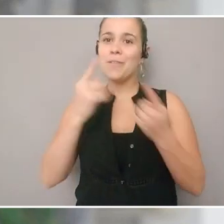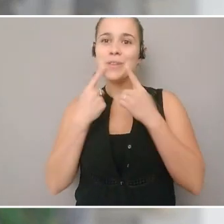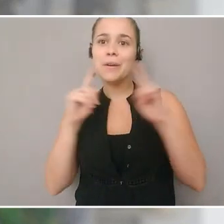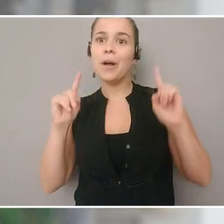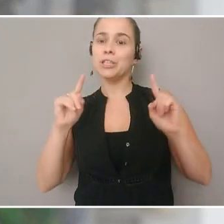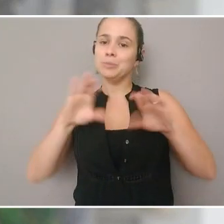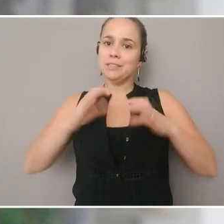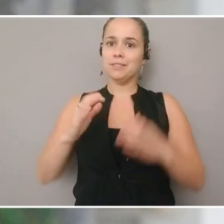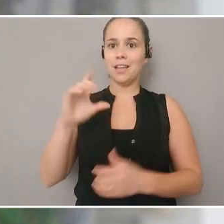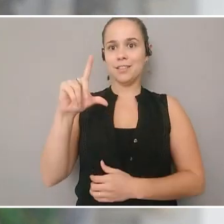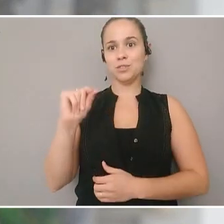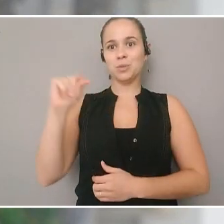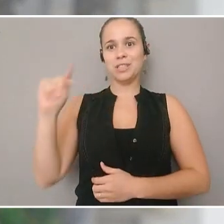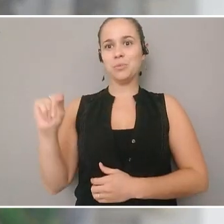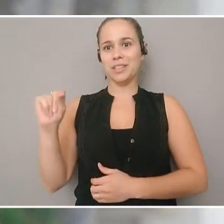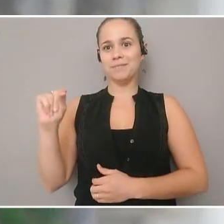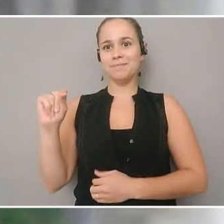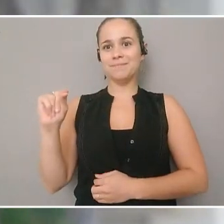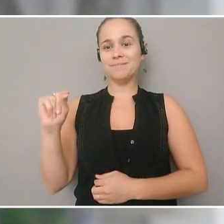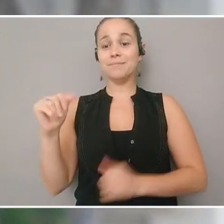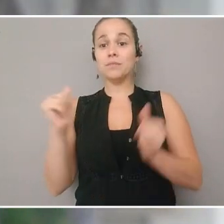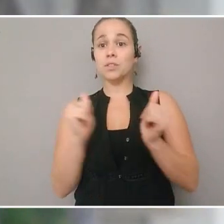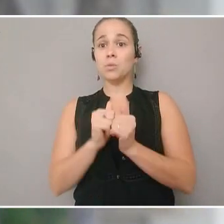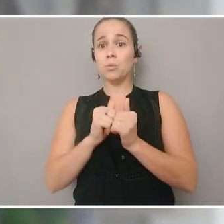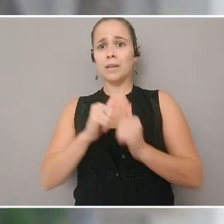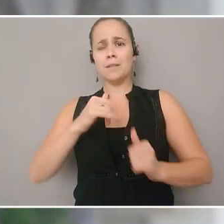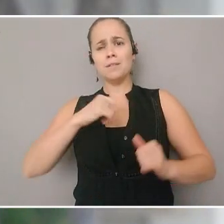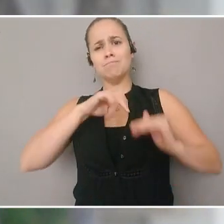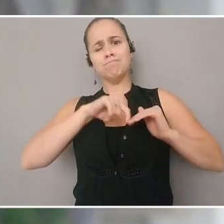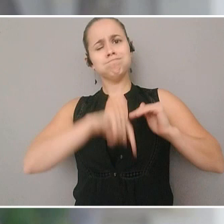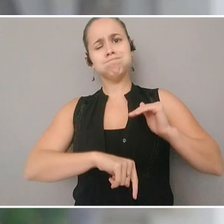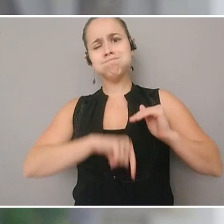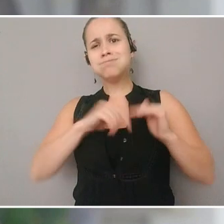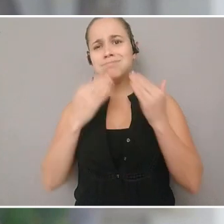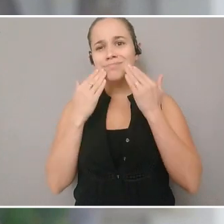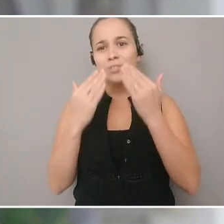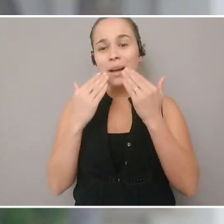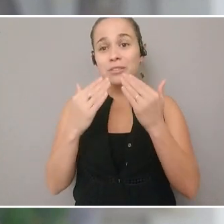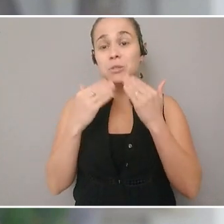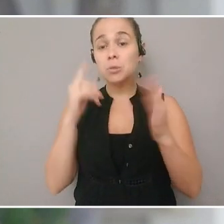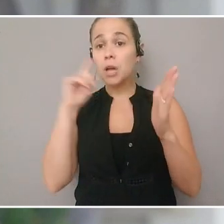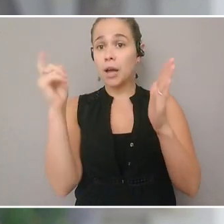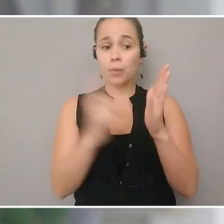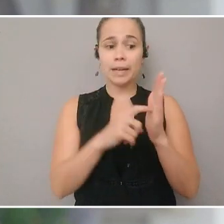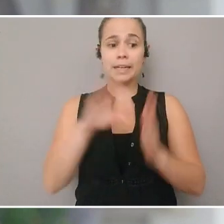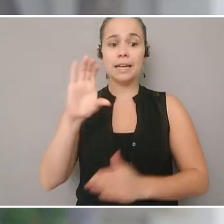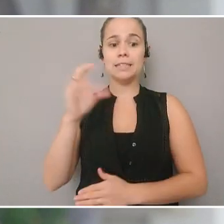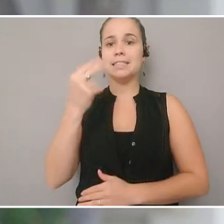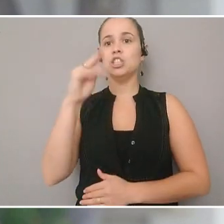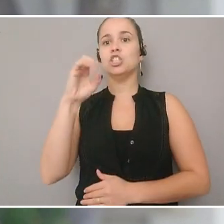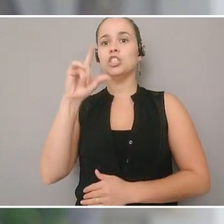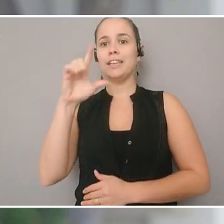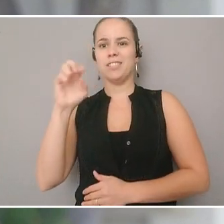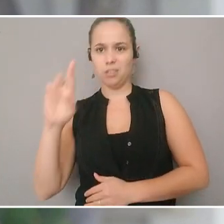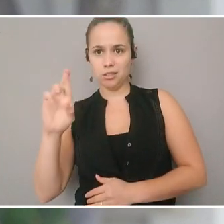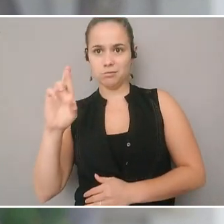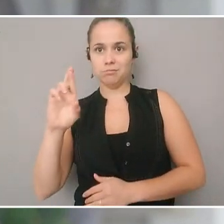de la clase de 2020. Con profunda gratitud, reconozco al Canciller del